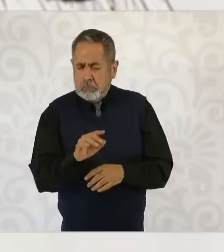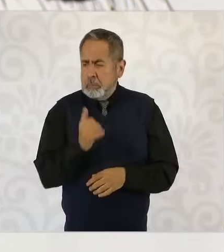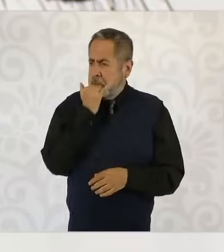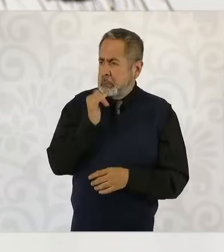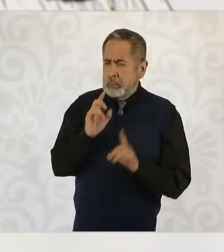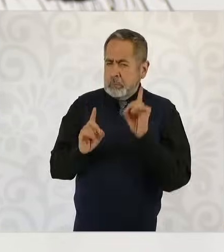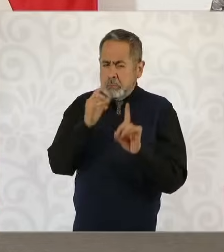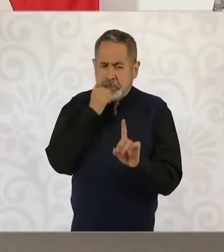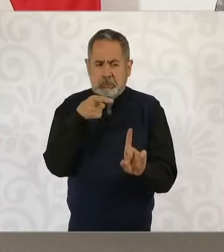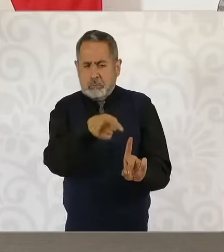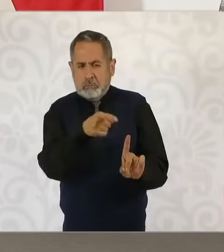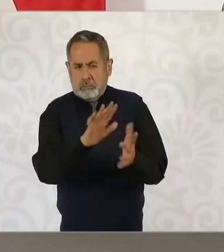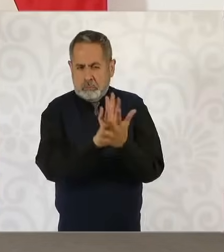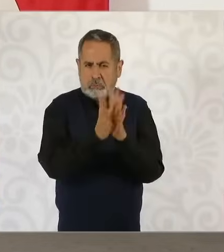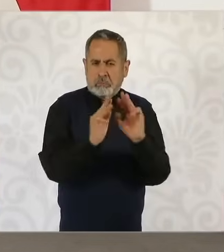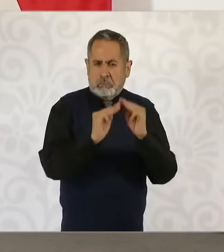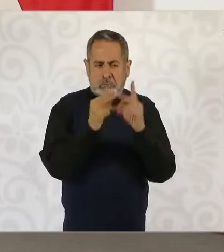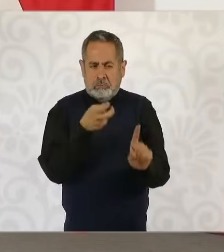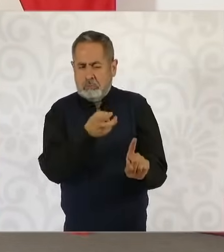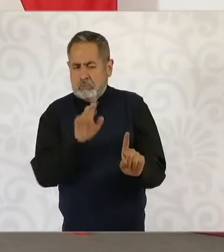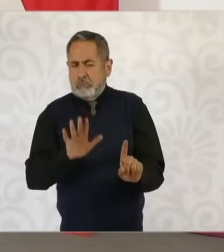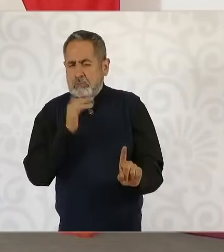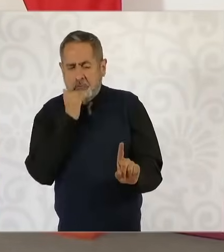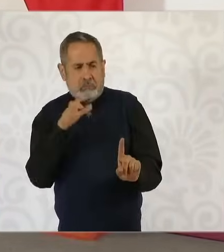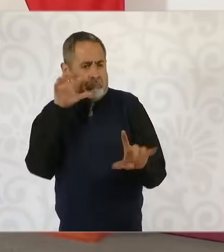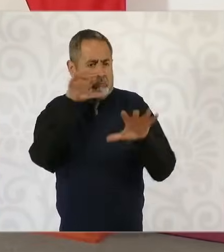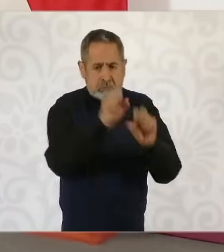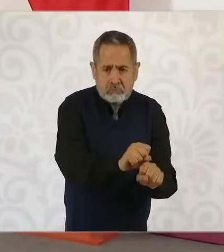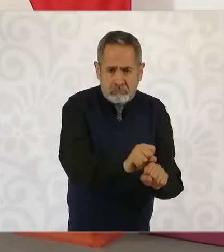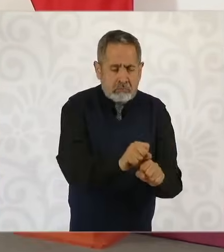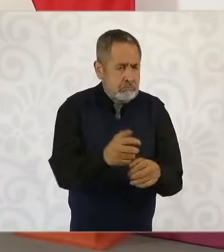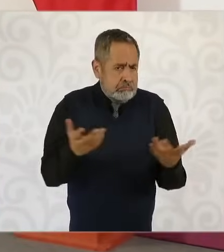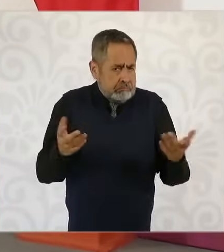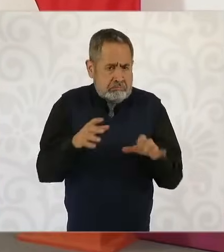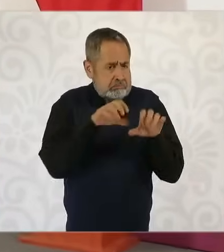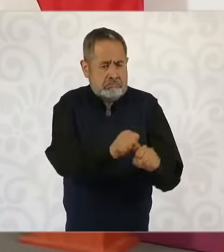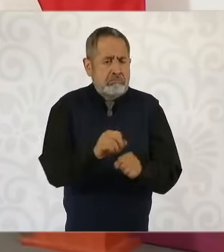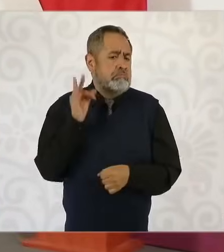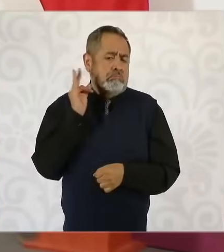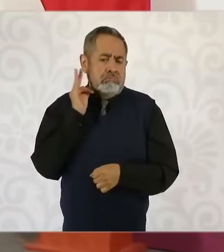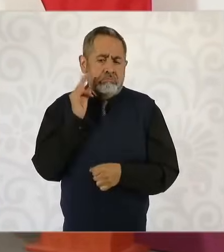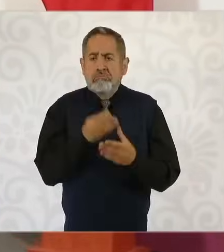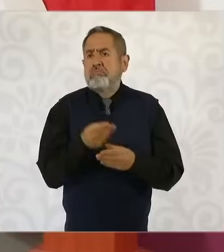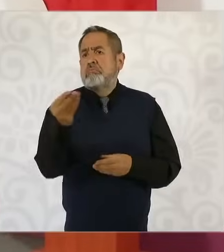la delincuencia organizada lo detiene la Fiscalía con una carpeta de investigación ¿a partir de qué